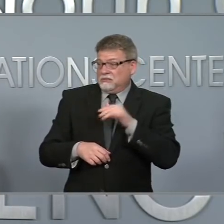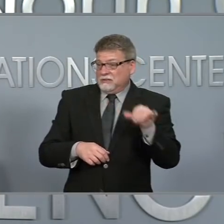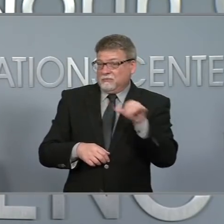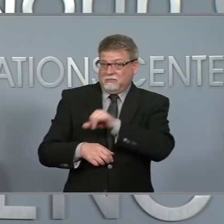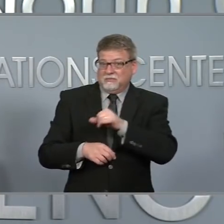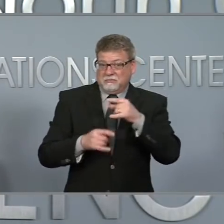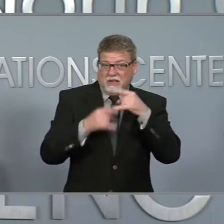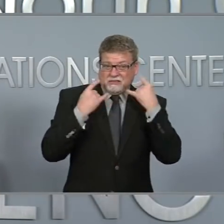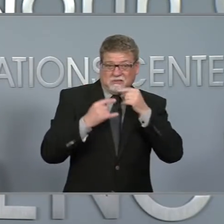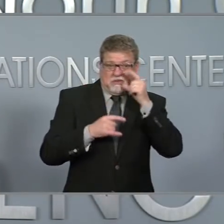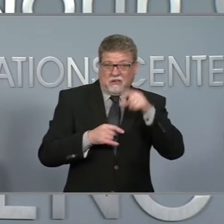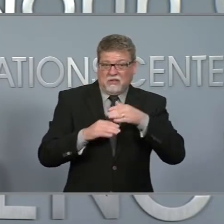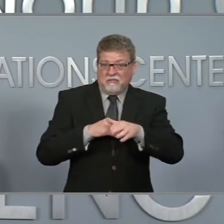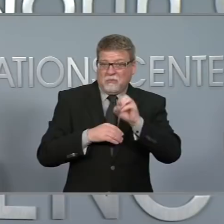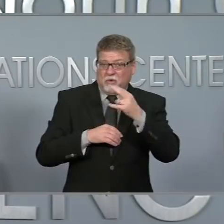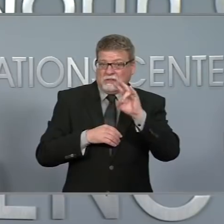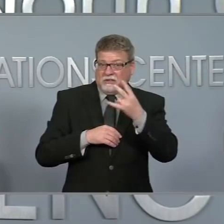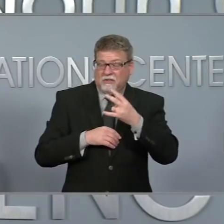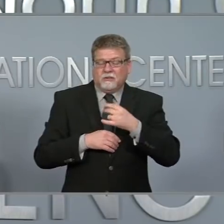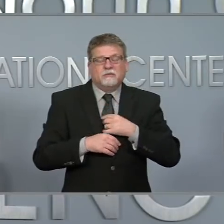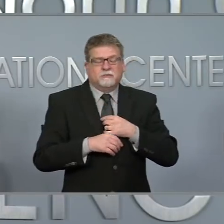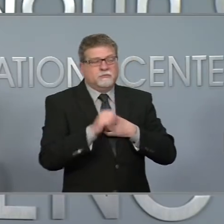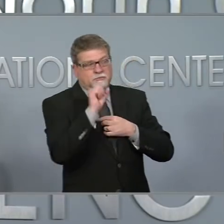Y se bien puede aclarar sobre